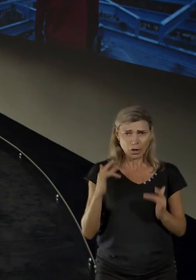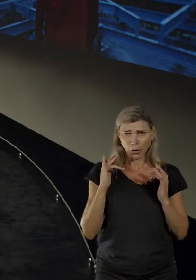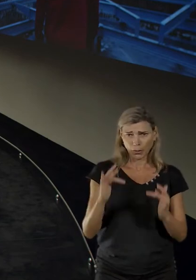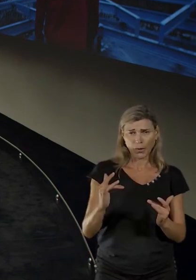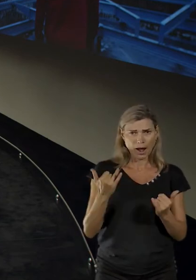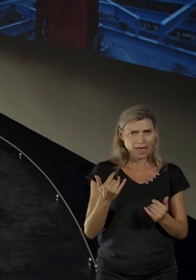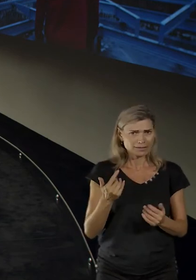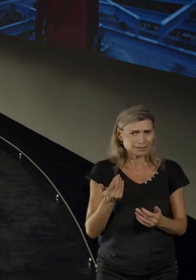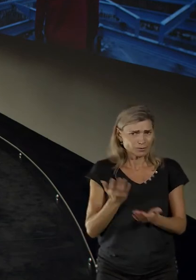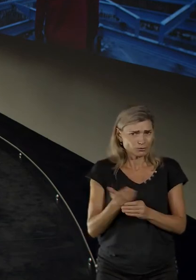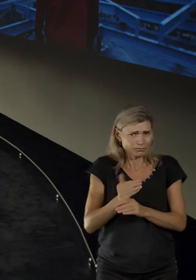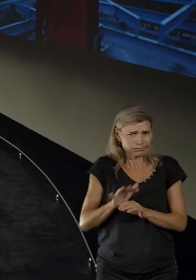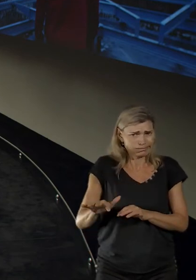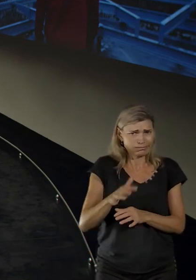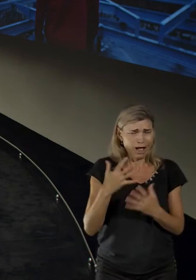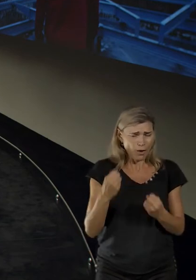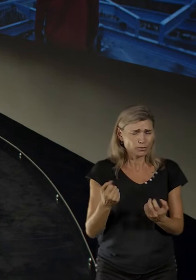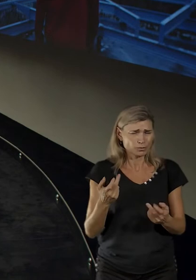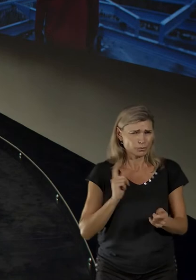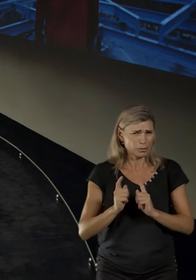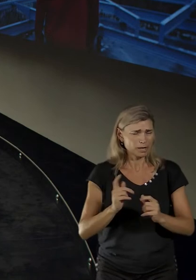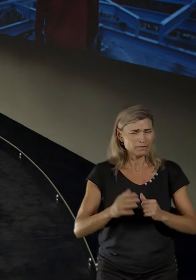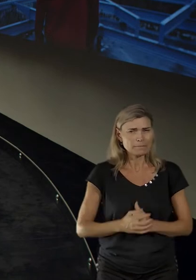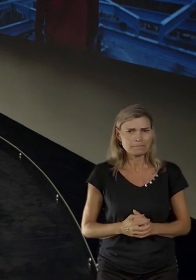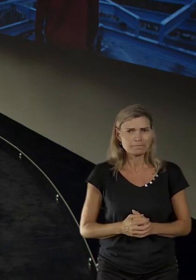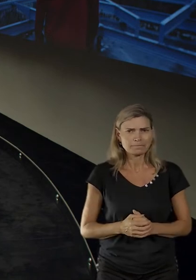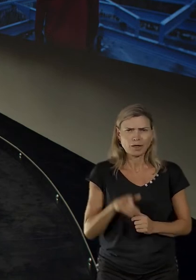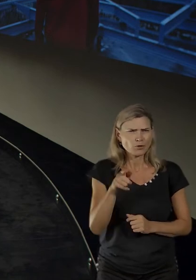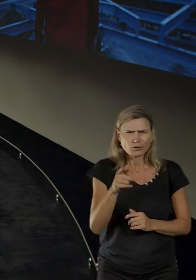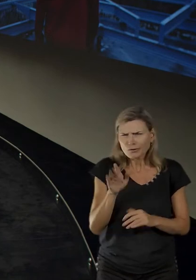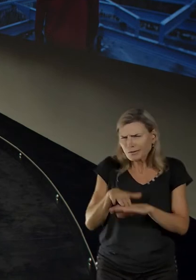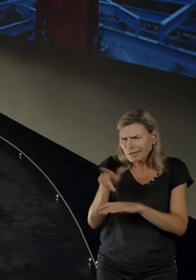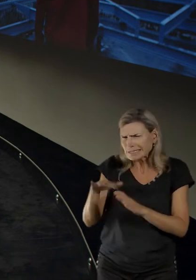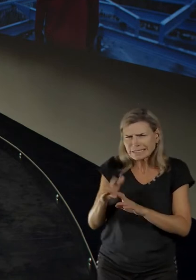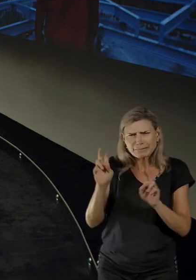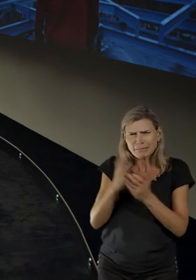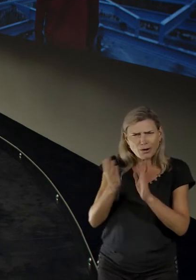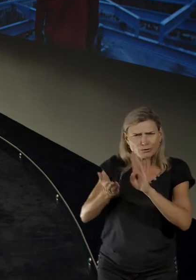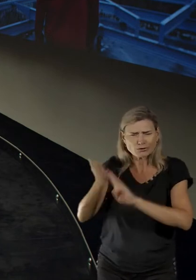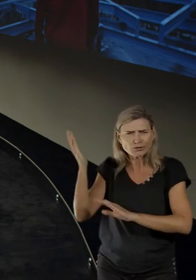Jako nevím, ale ta mobilita daná dopravní infrastrukturou,